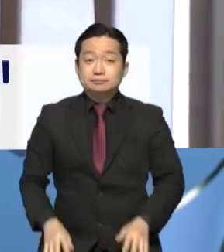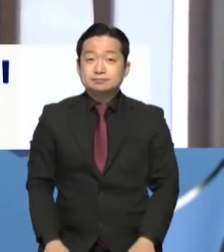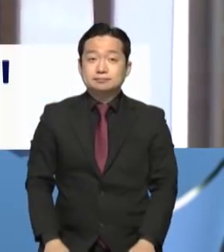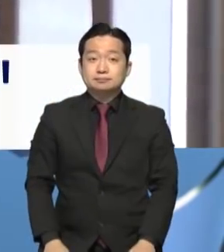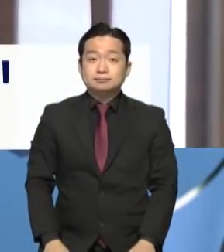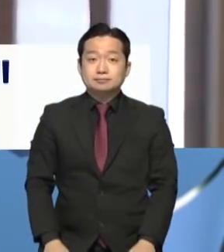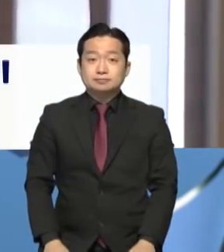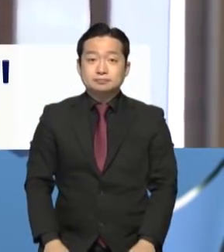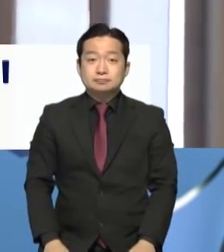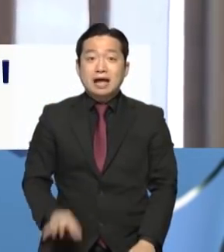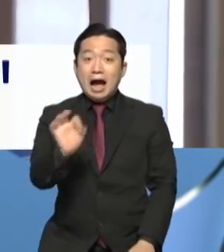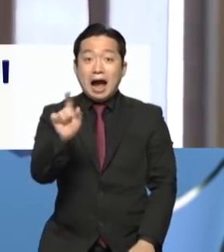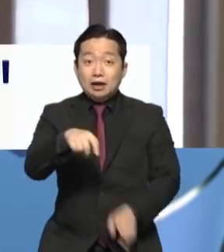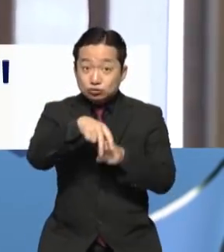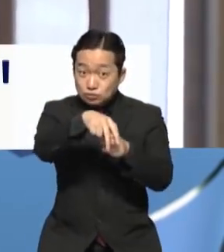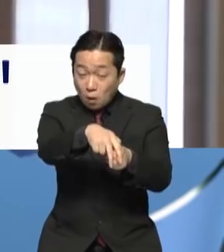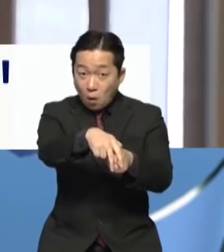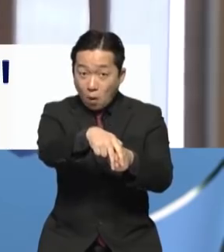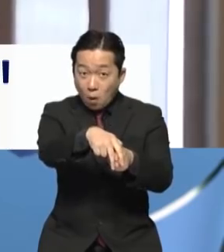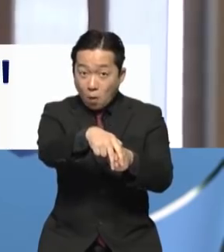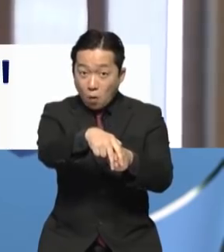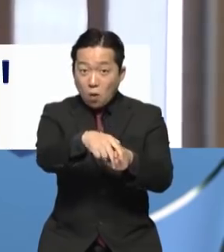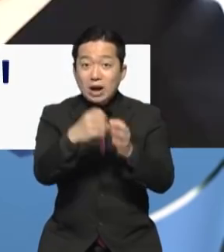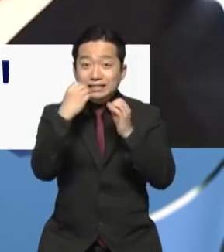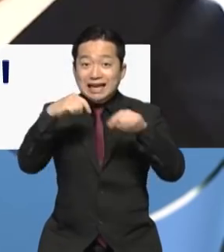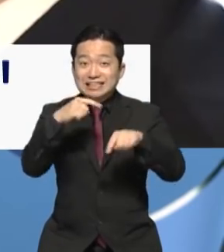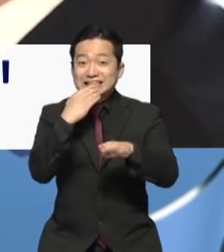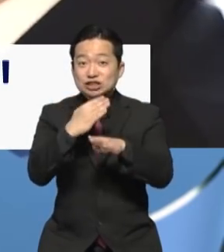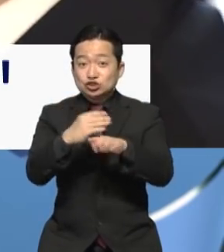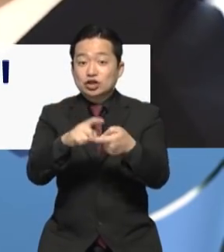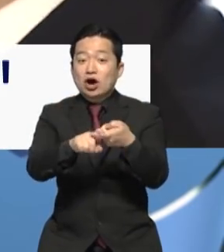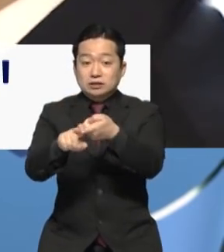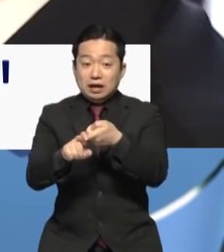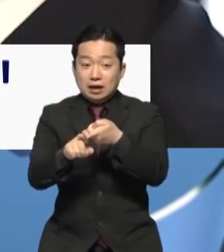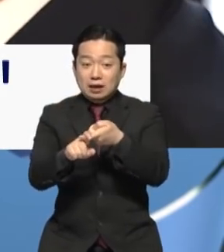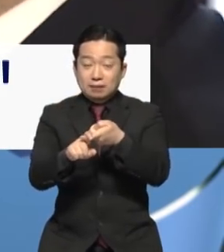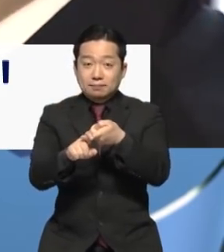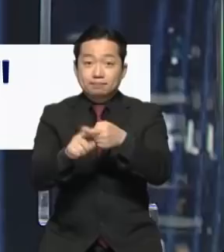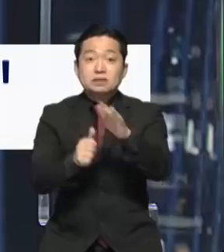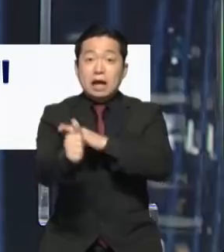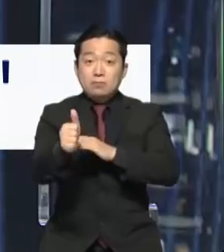그 때문에 안 후보와 새정치민주연합 공동대표를 지냈던 김한길 대표 같은